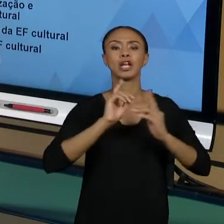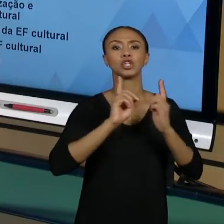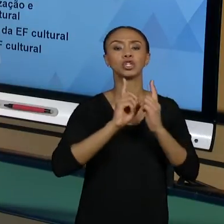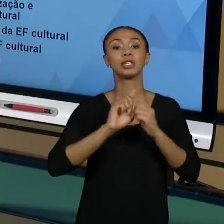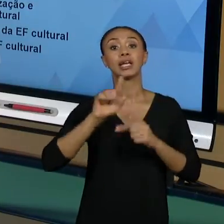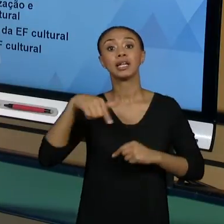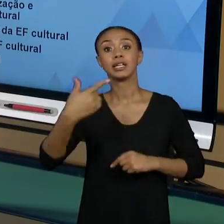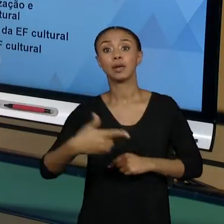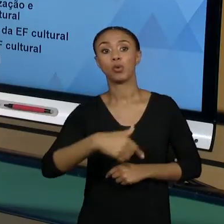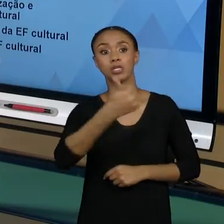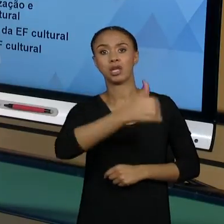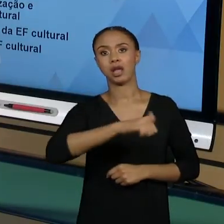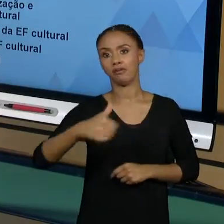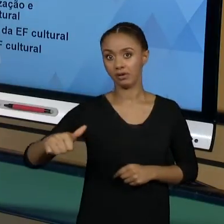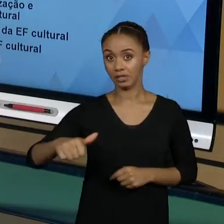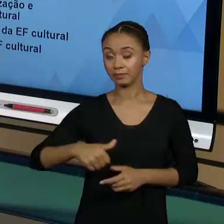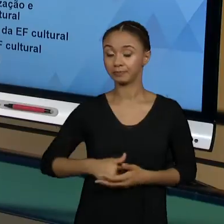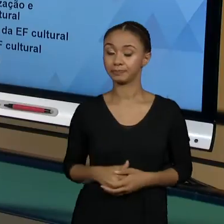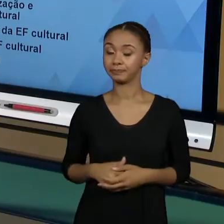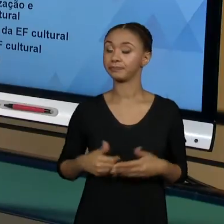ENTÃO, O NOSSO OBJETIVO AQUI NÃO É FAZER UMA